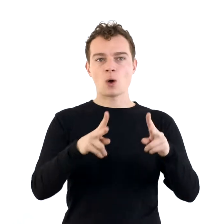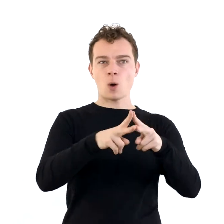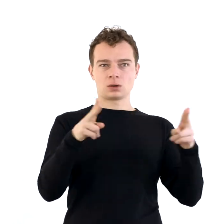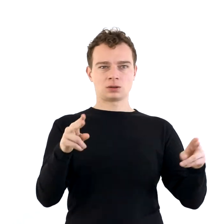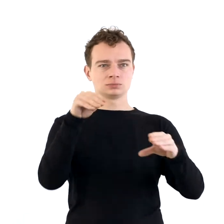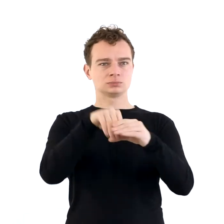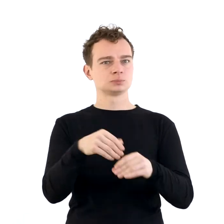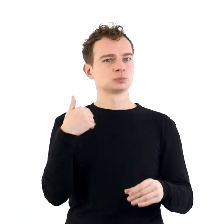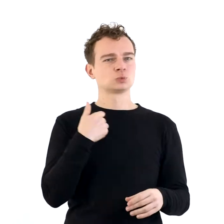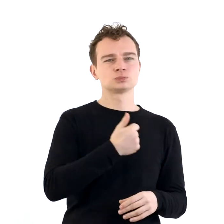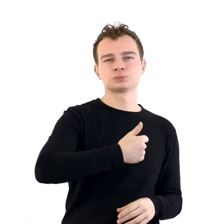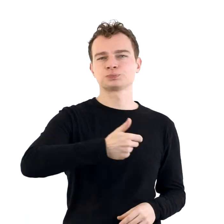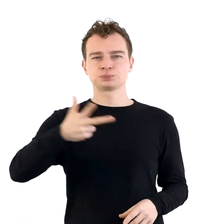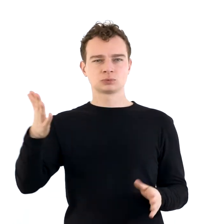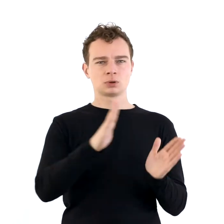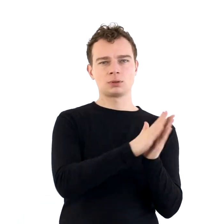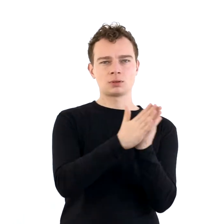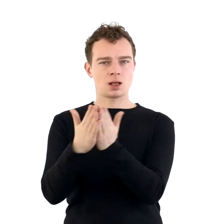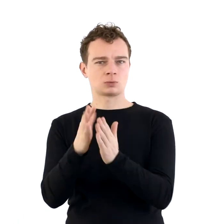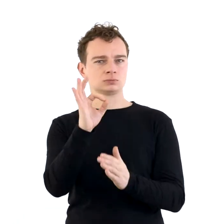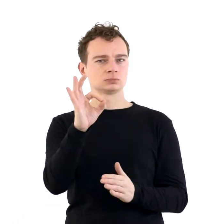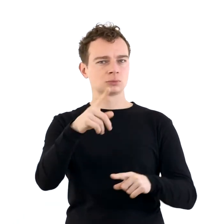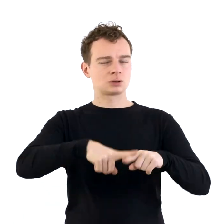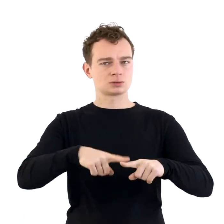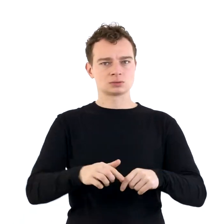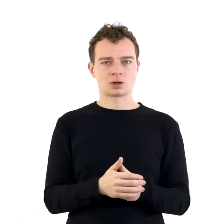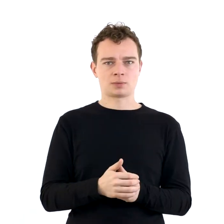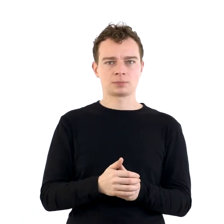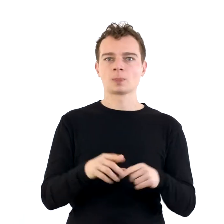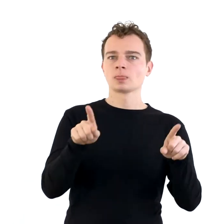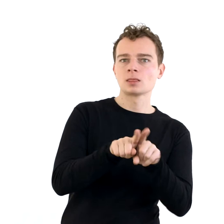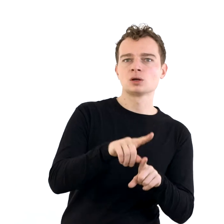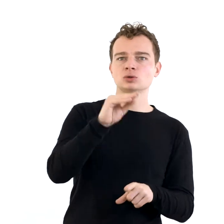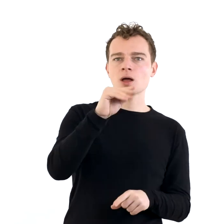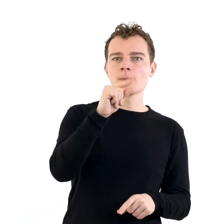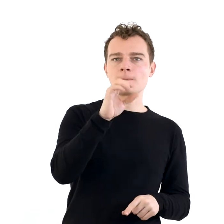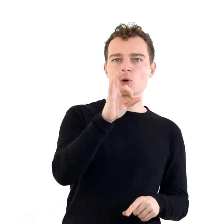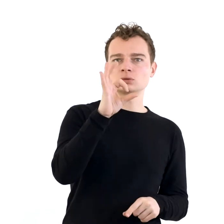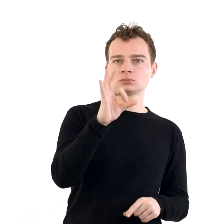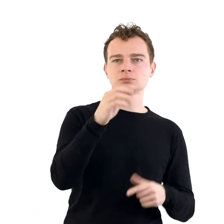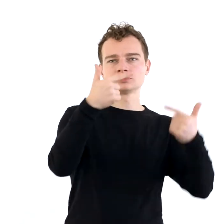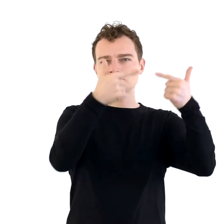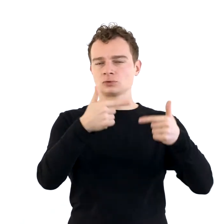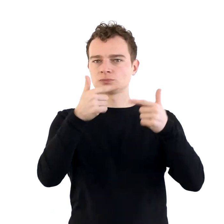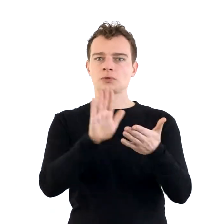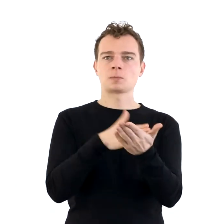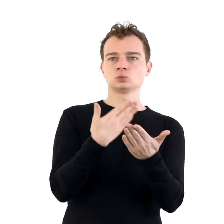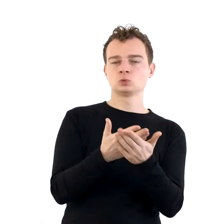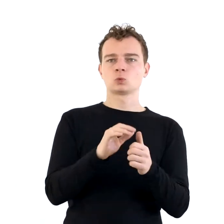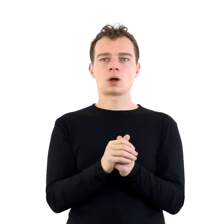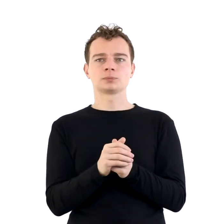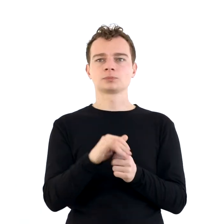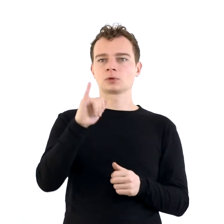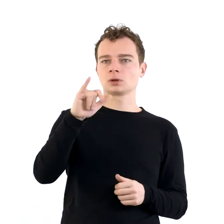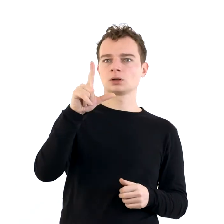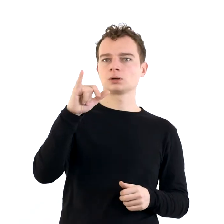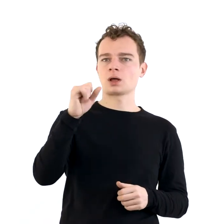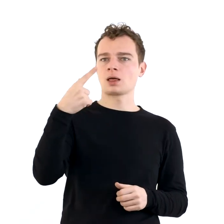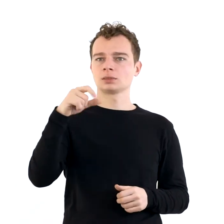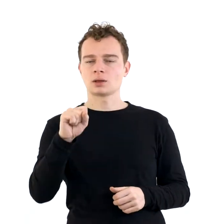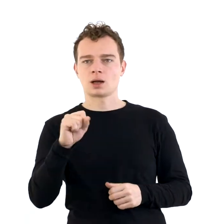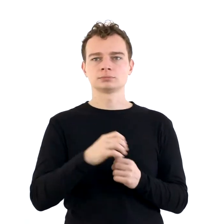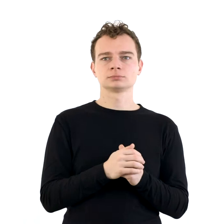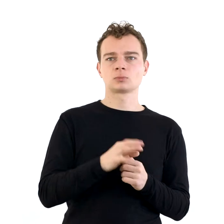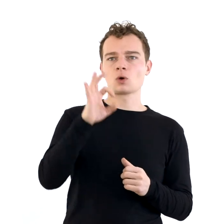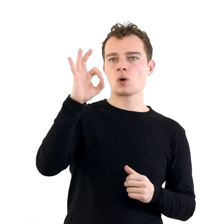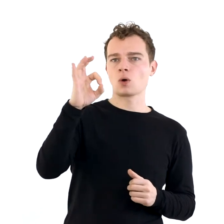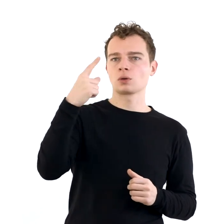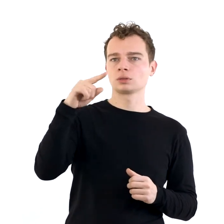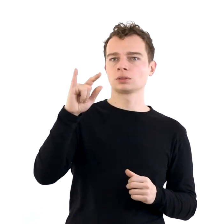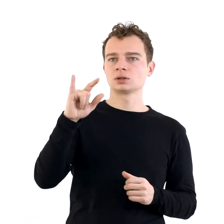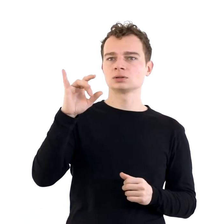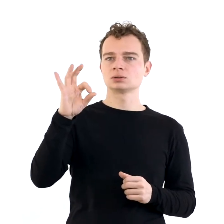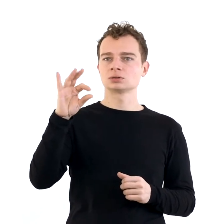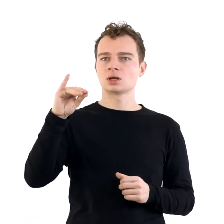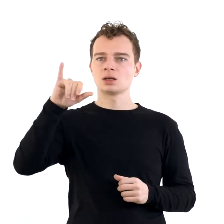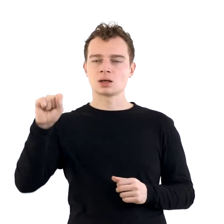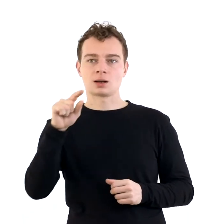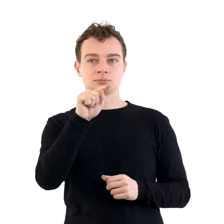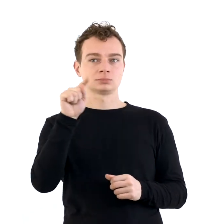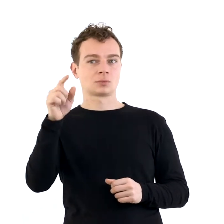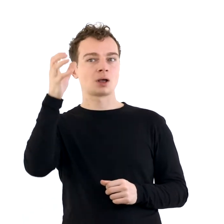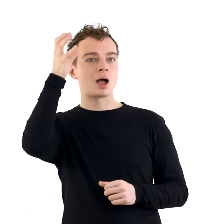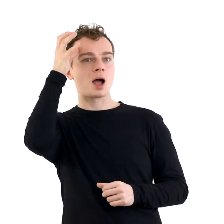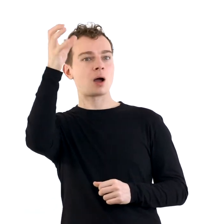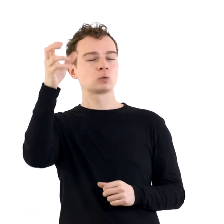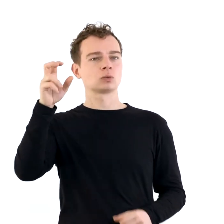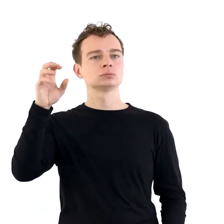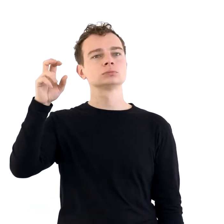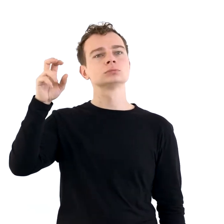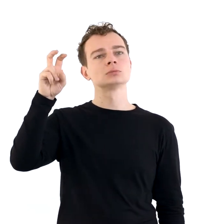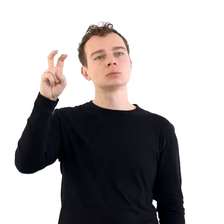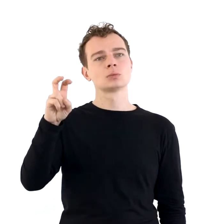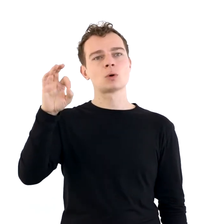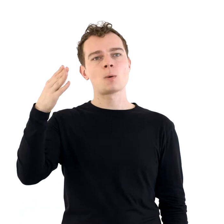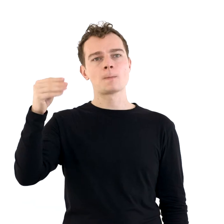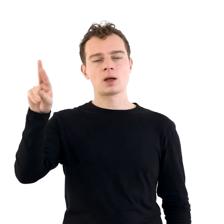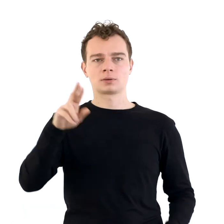W tym okresie powstało wiele dzieł literatury greckiej i eposów (np. „Iliada” i „Odyseja” Homera).